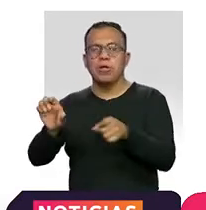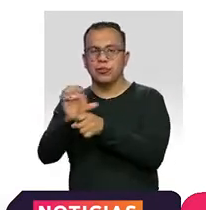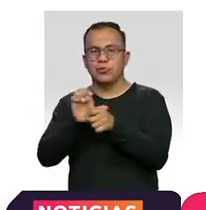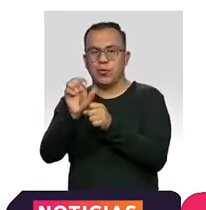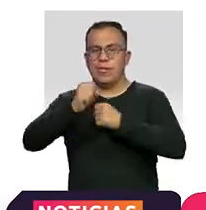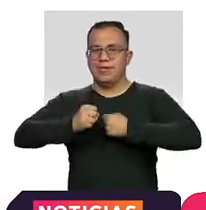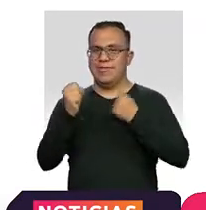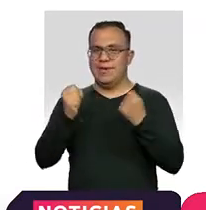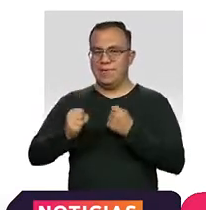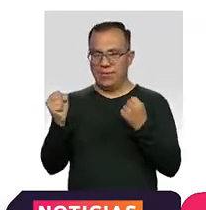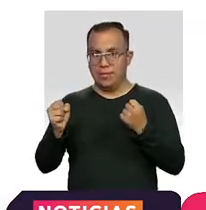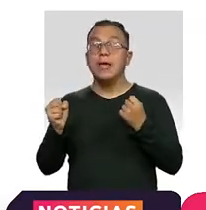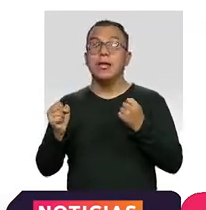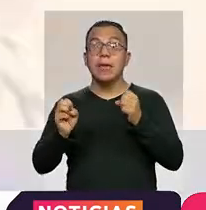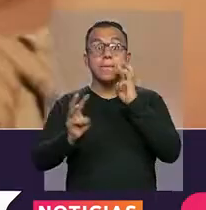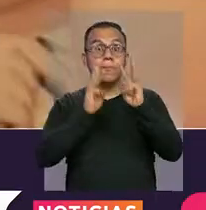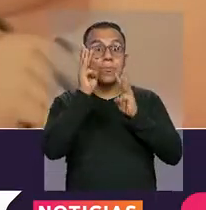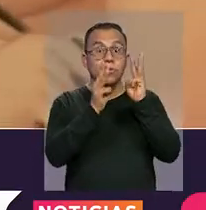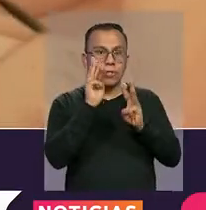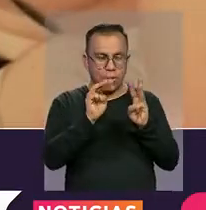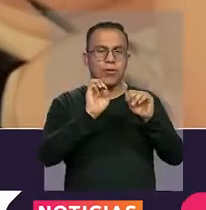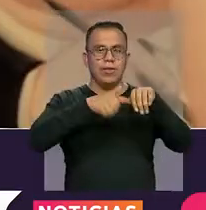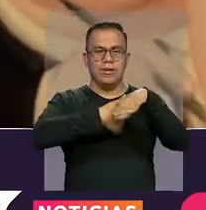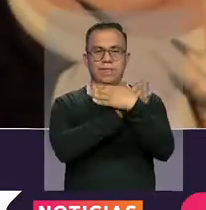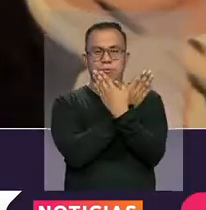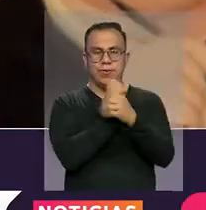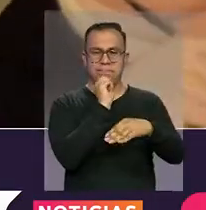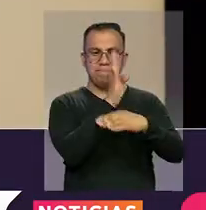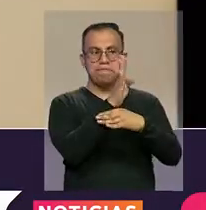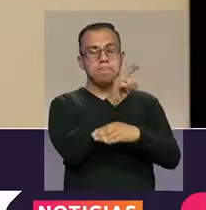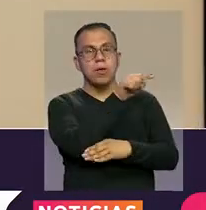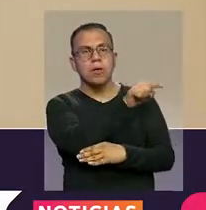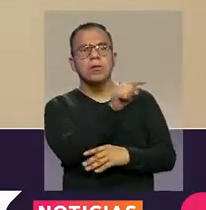MONUMENTAL SU APORTE Y POR